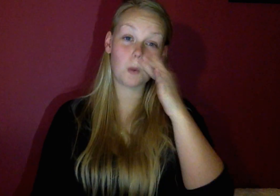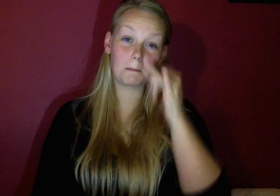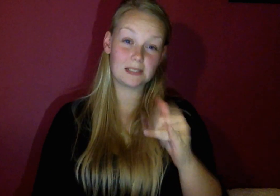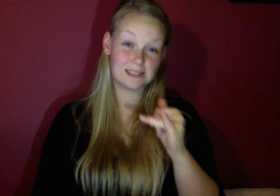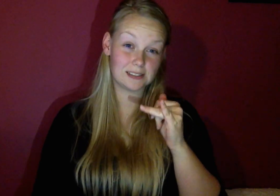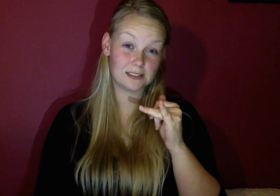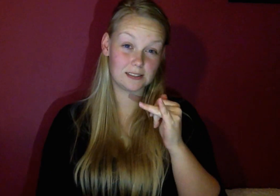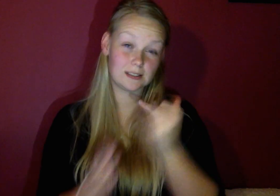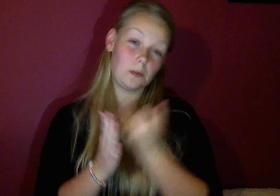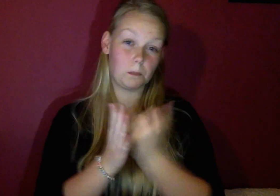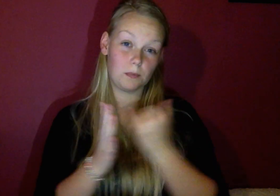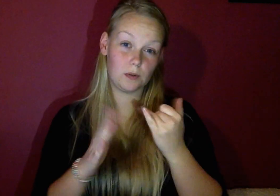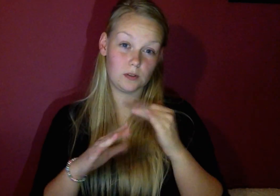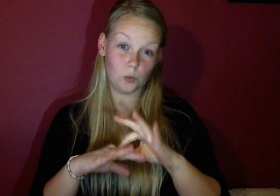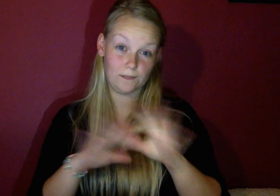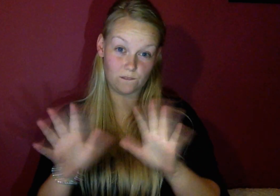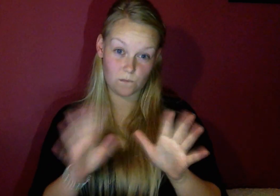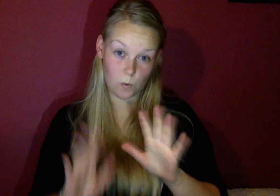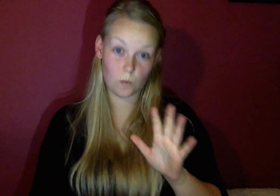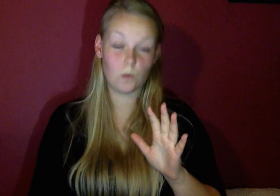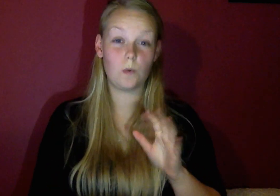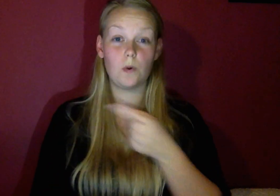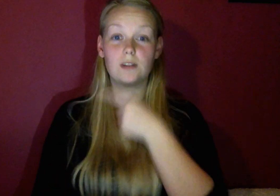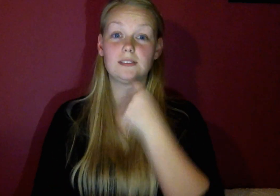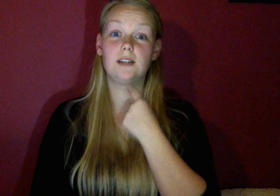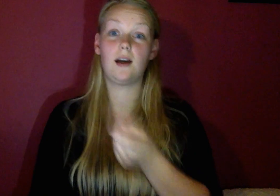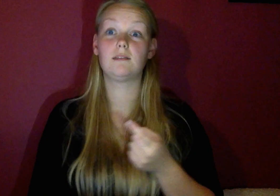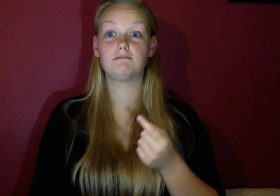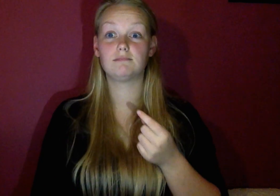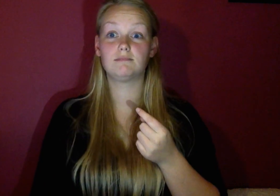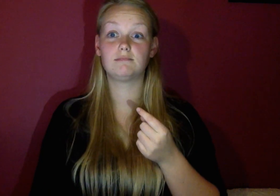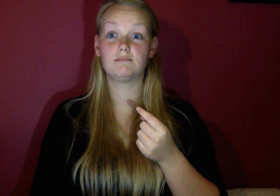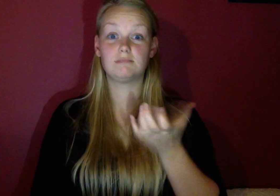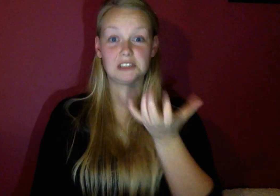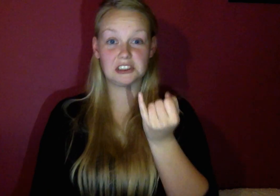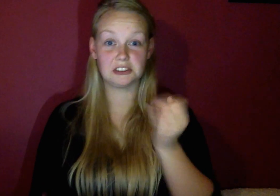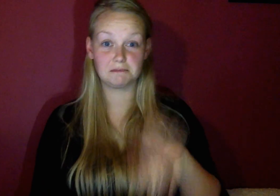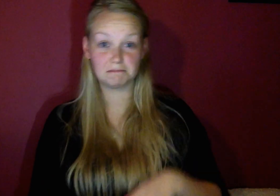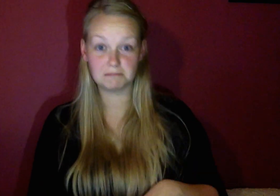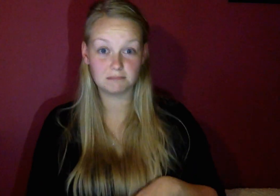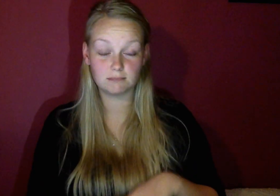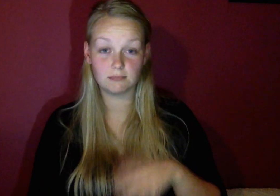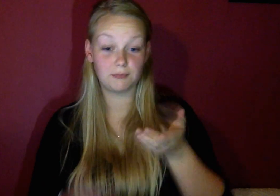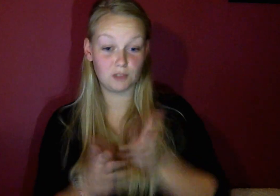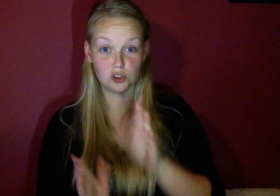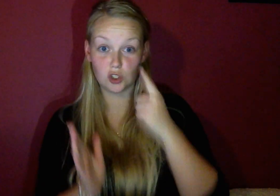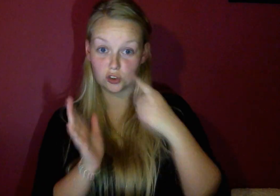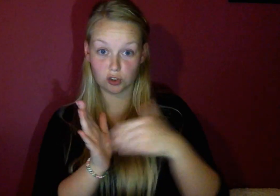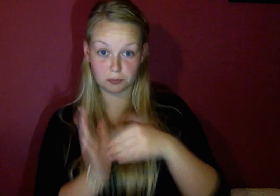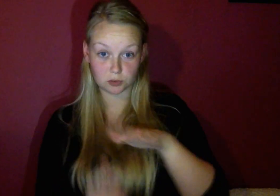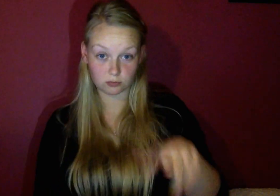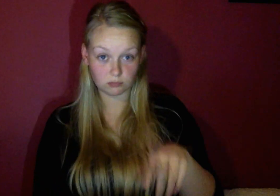Det finns problem inom sjukvården, de säger det är okej med CI, när ett hörselskadat barn har fötts